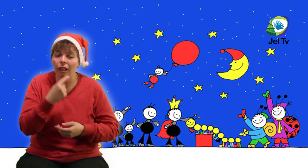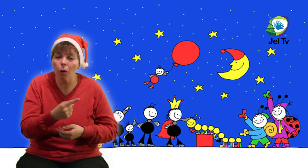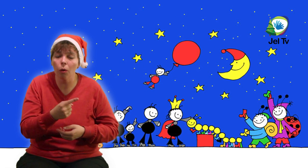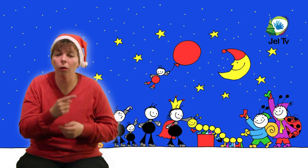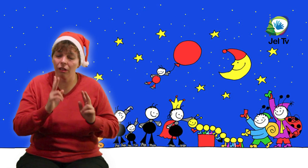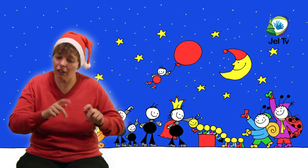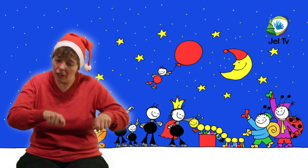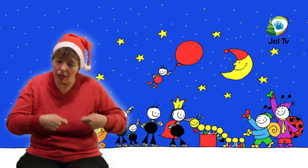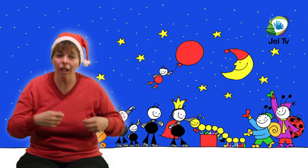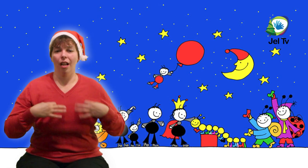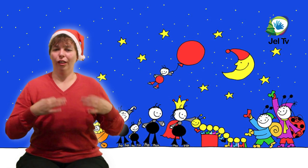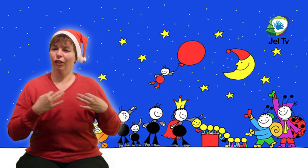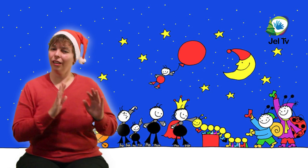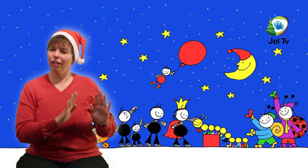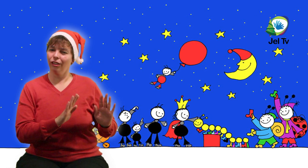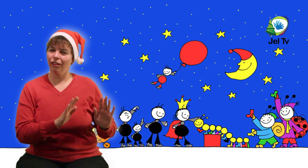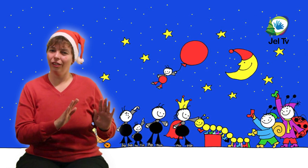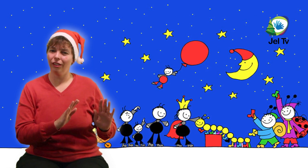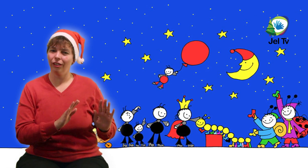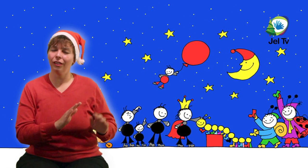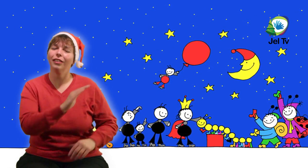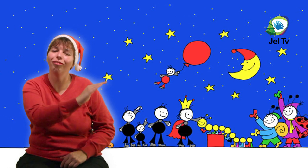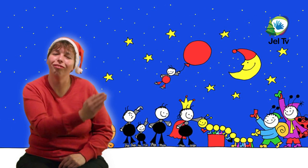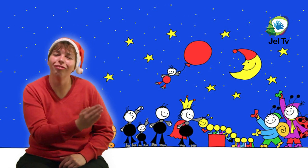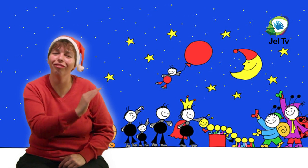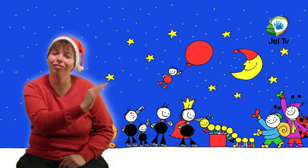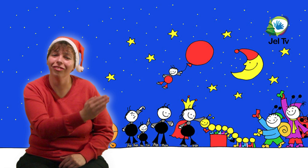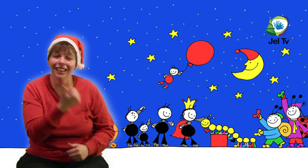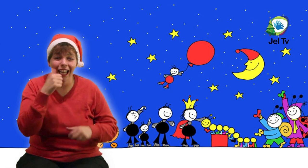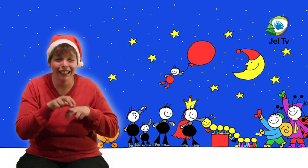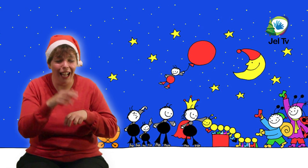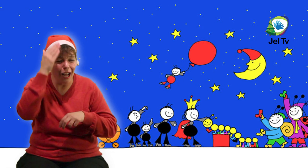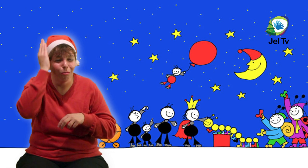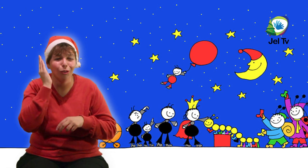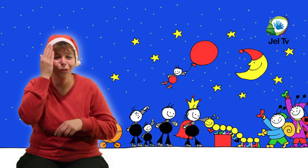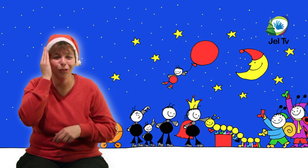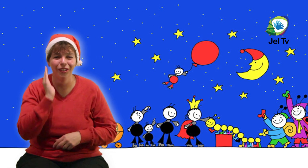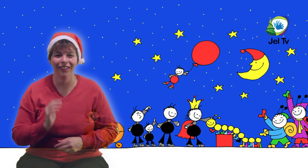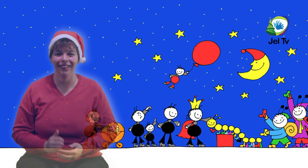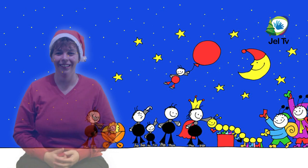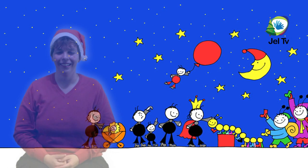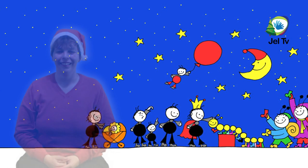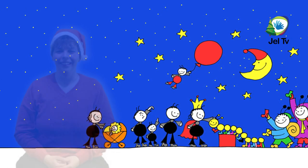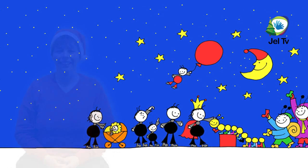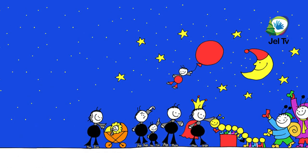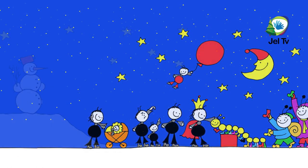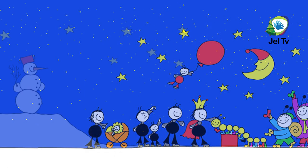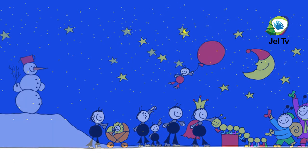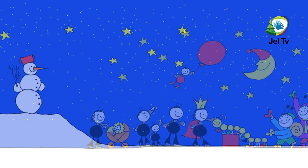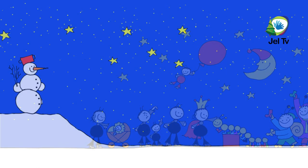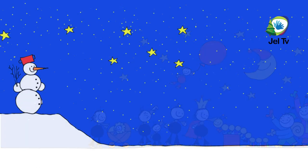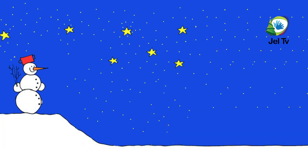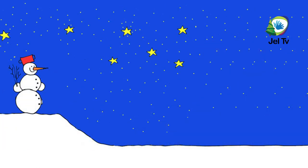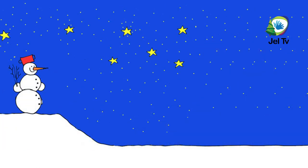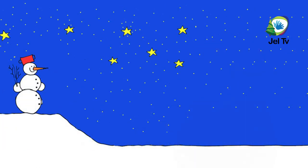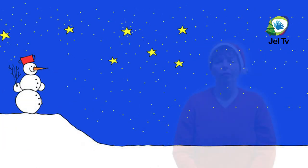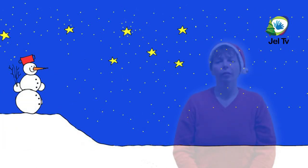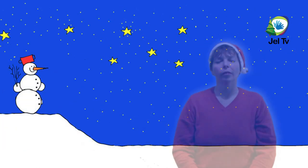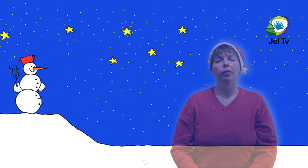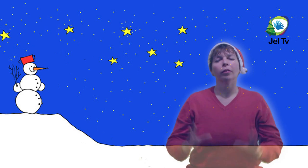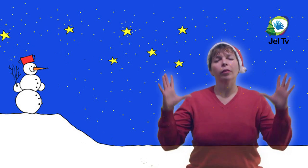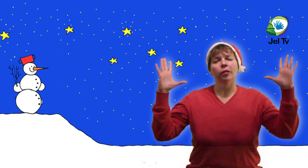Viseld egészséggel!- mondta a hangyakirálynő, és megsimogatta a százlábú fejét.